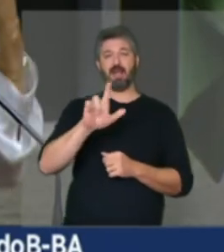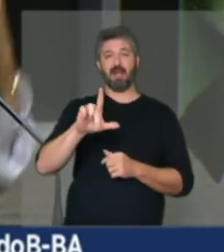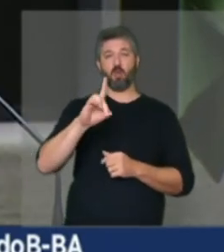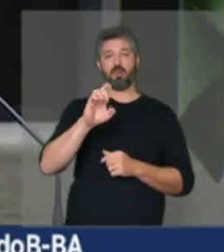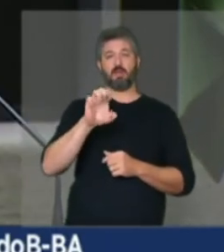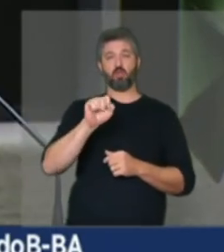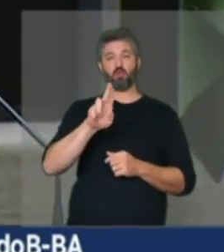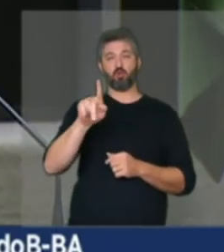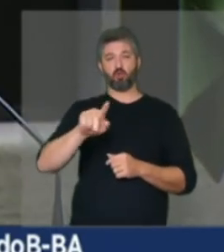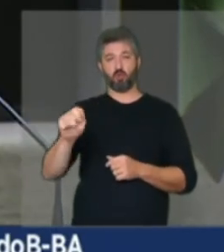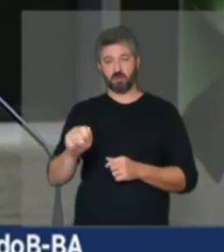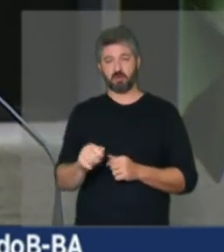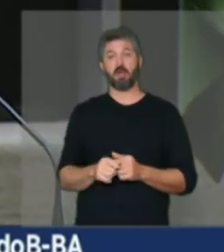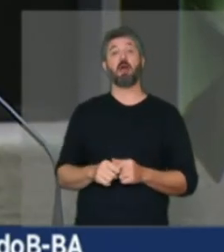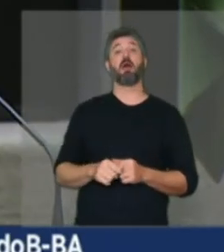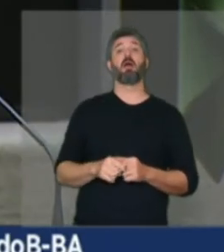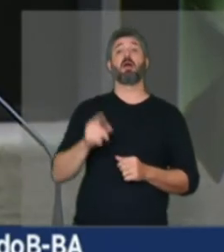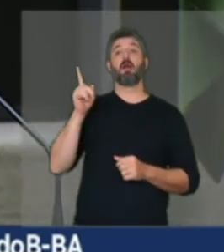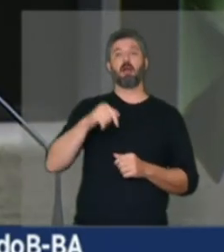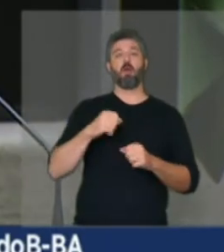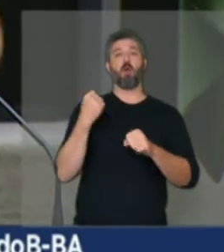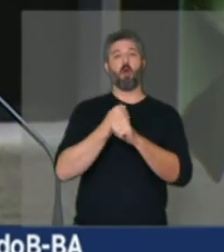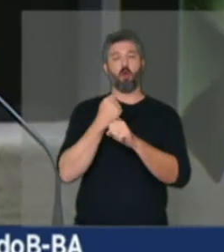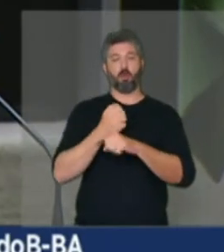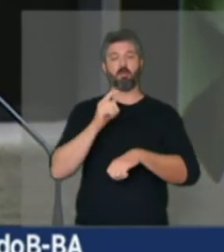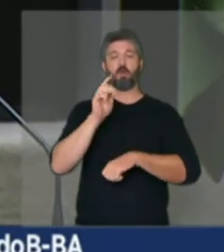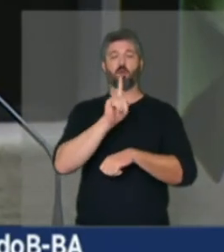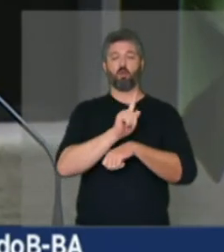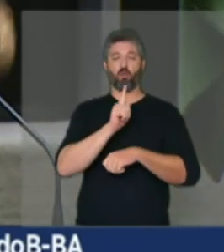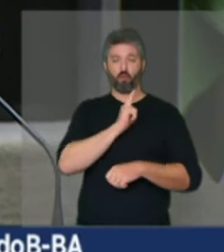ESTADO DE... OBRA DO GOVERNO DO ESTADO QUE INTENSOIFIC EI E QUE BUSQUEI ESSA CONSTRUÇÃO